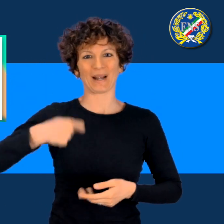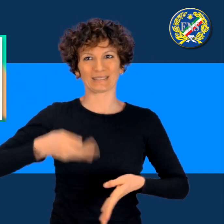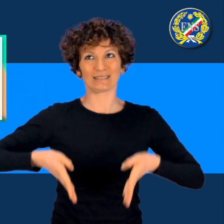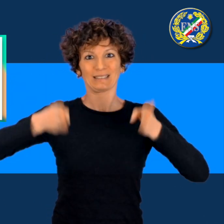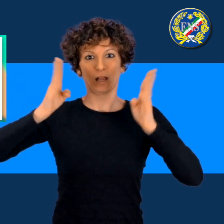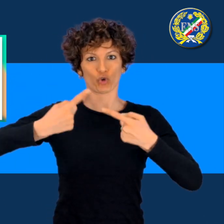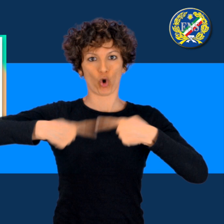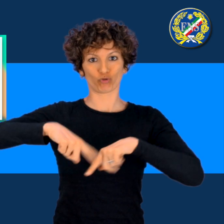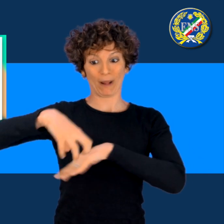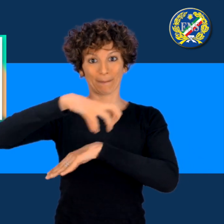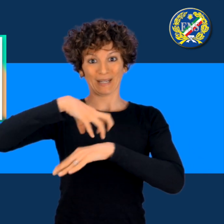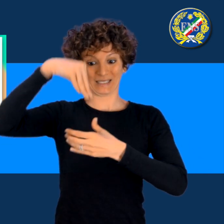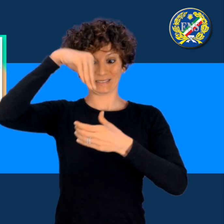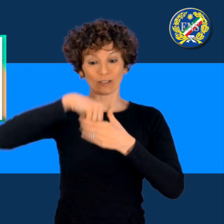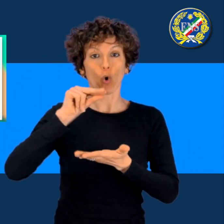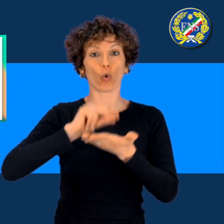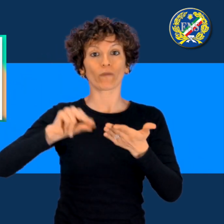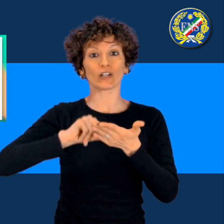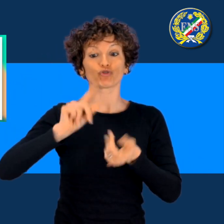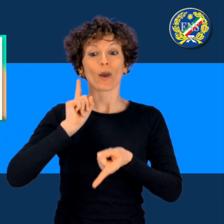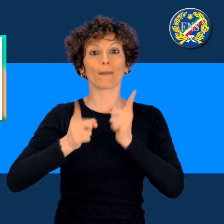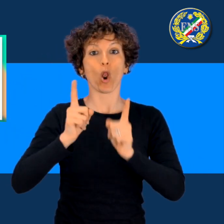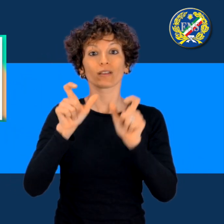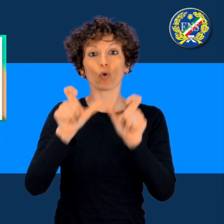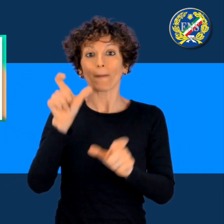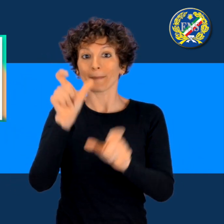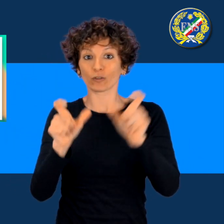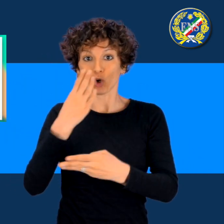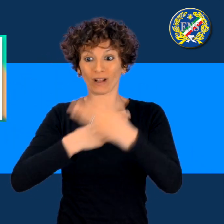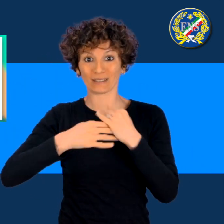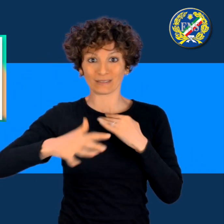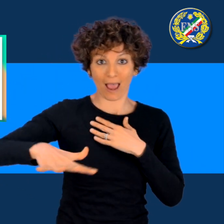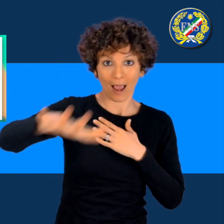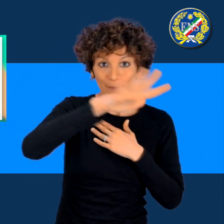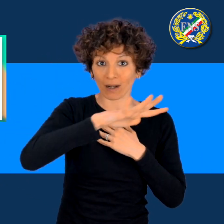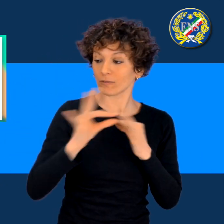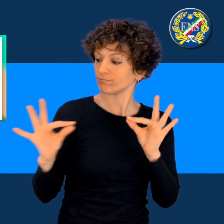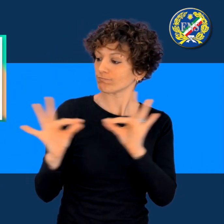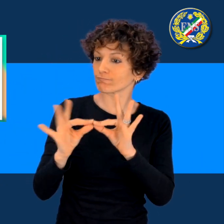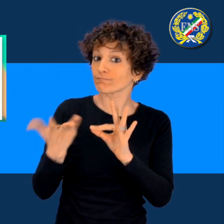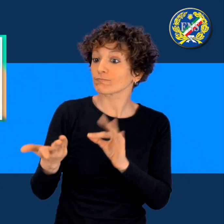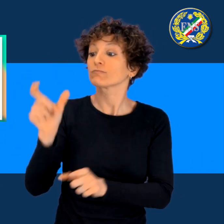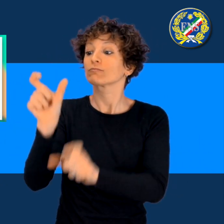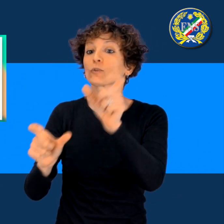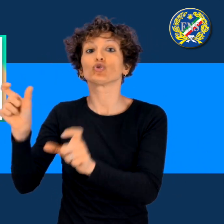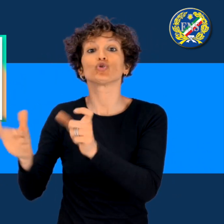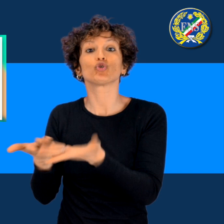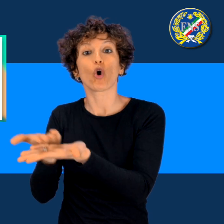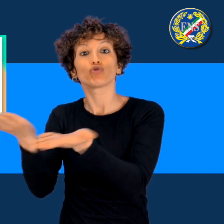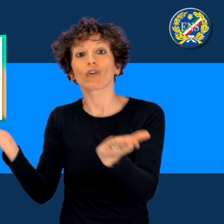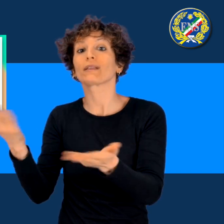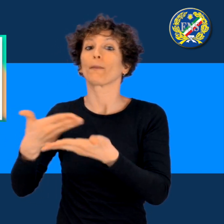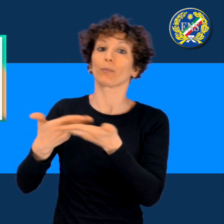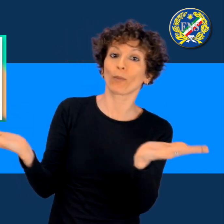l'Ufficio per le Politiche a favore delle persone con disabilità della Presidenza del Consiglio dei Ministri